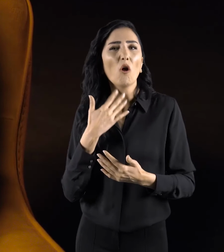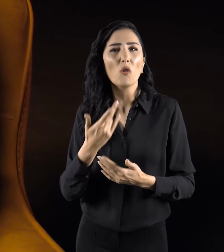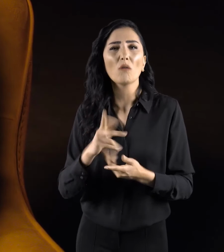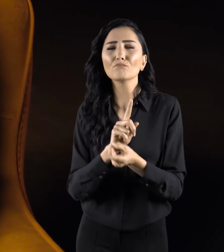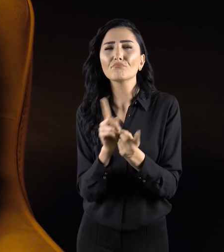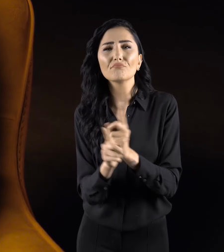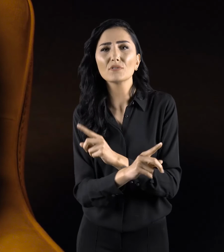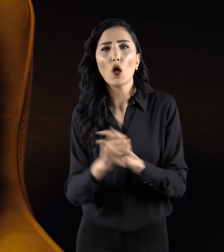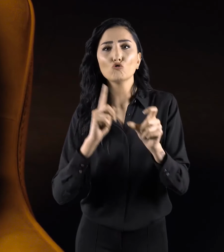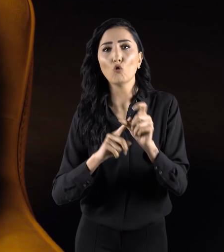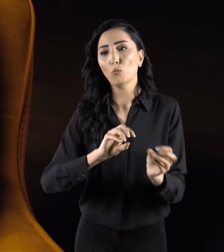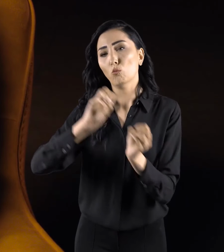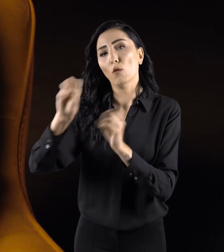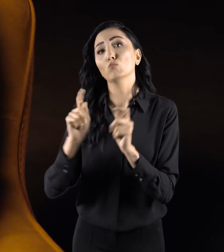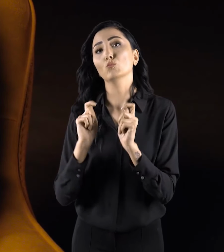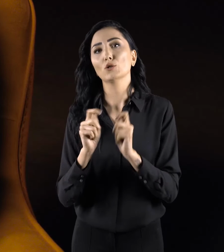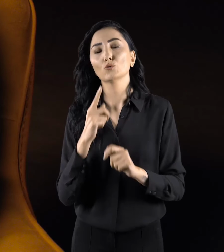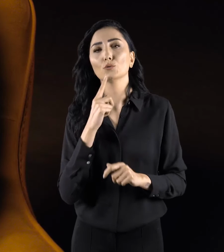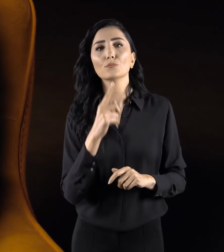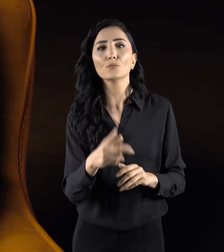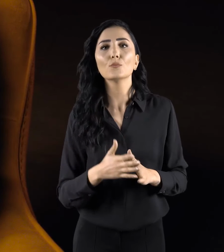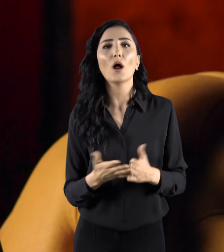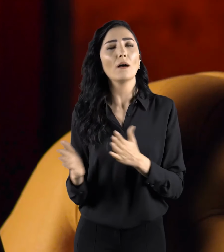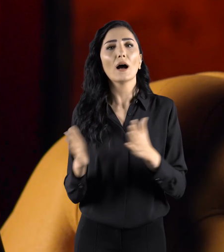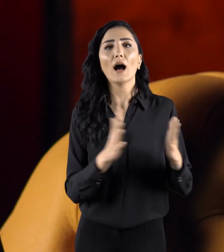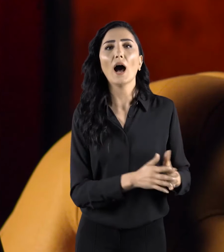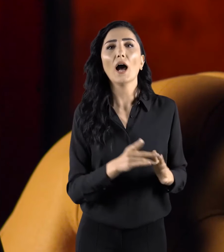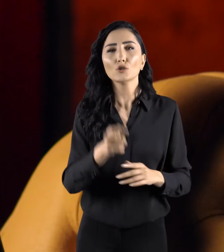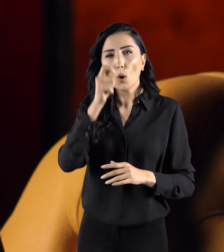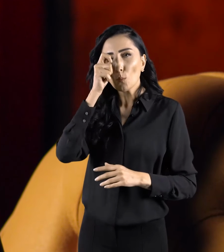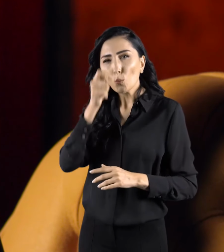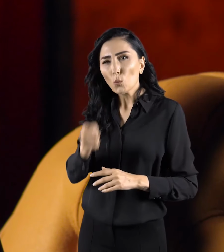sonra da kâğıt naylon ve benzeri eşyaları çöp kutusuna atmayı ihmal etmeyin.